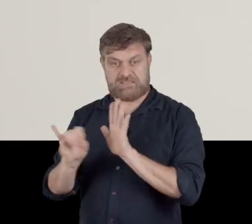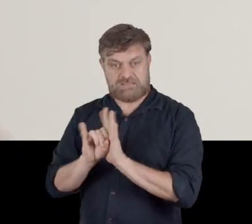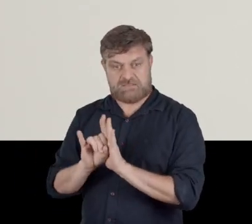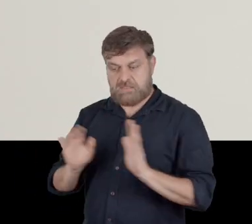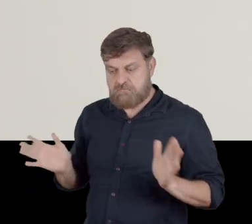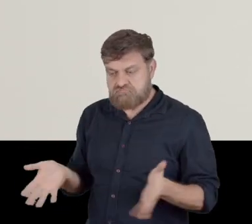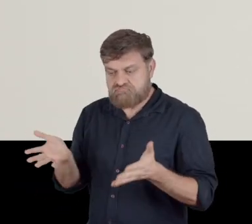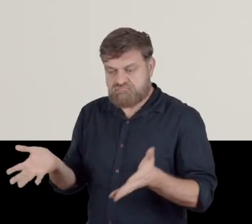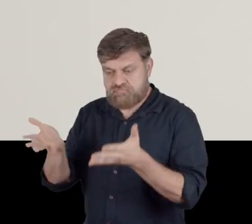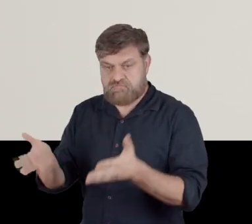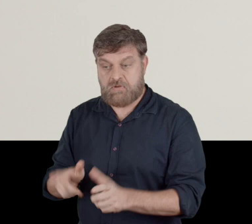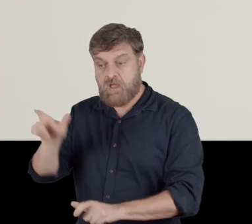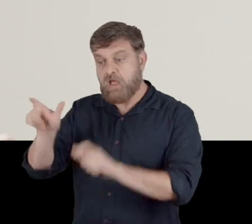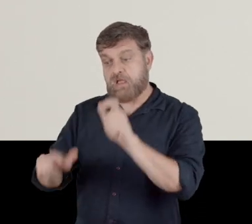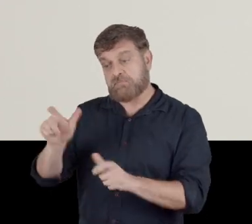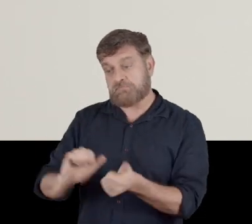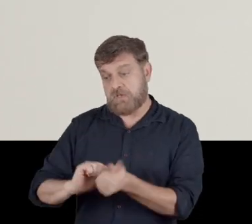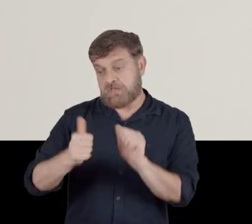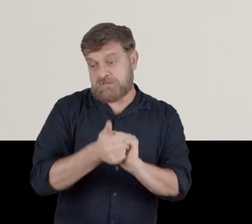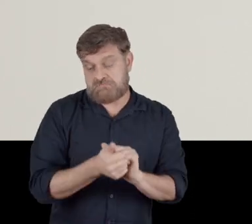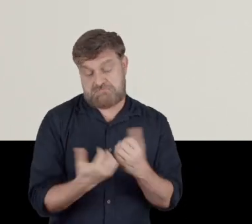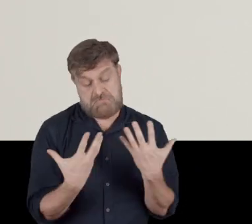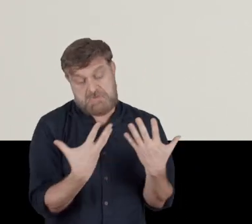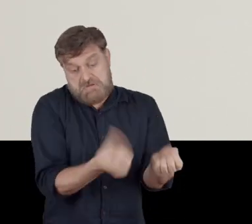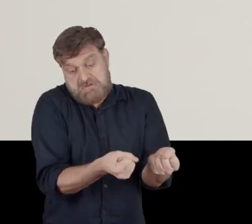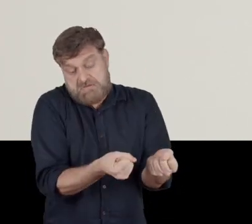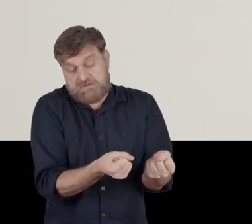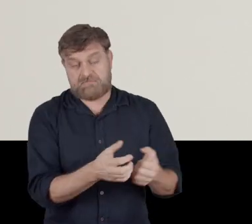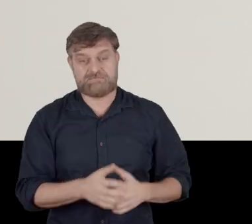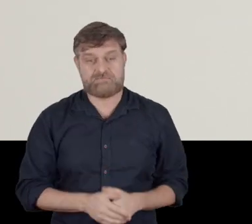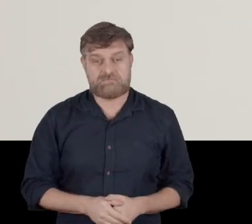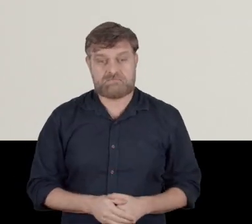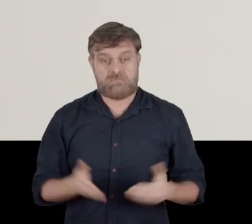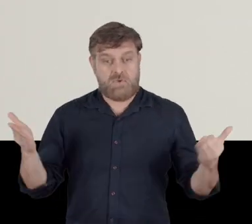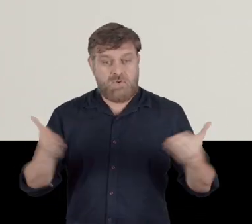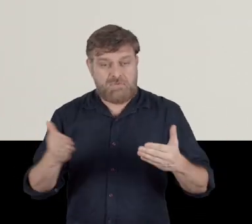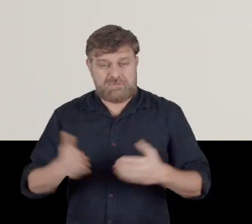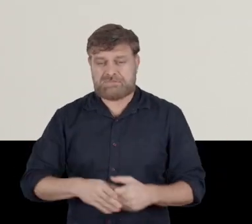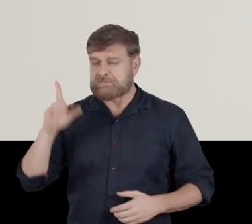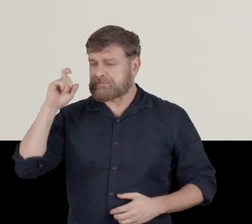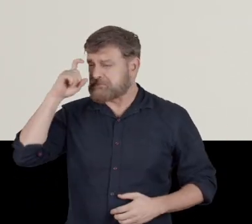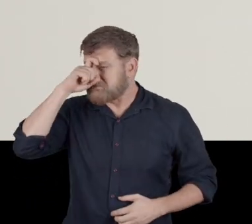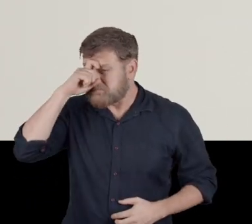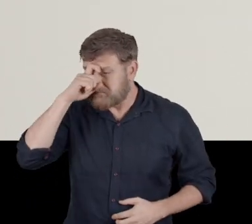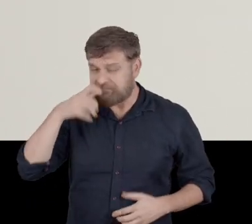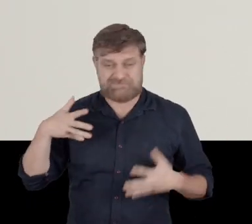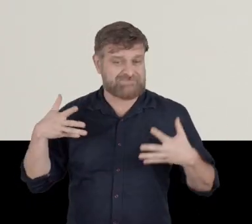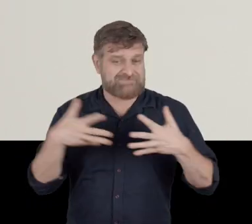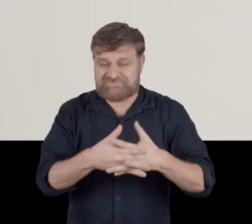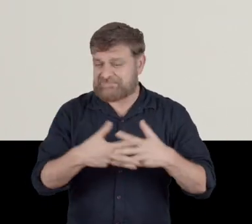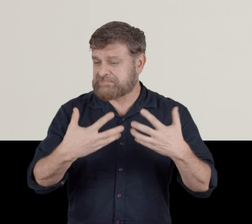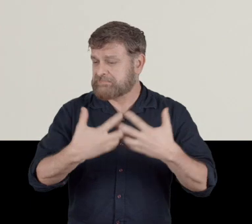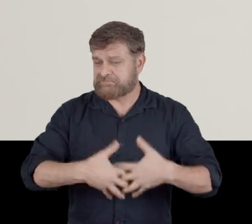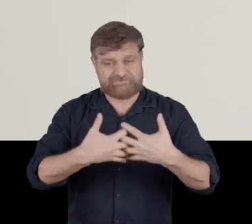pré-fabricadas e as pessoas pegavam ou não aquilo. Hoje cada vez mais isso também não consegue funcionar,